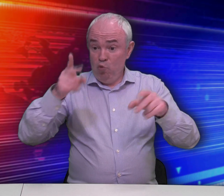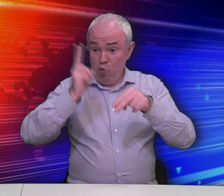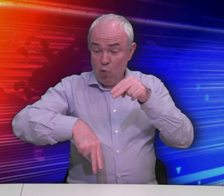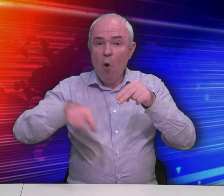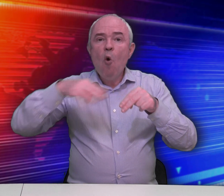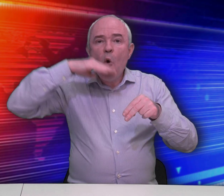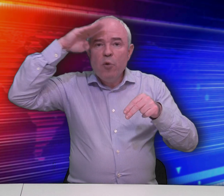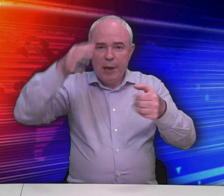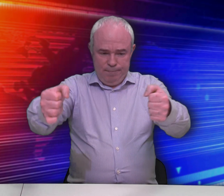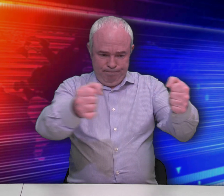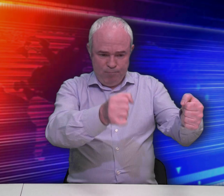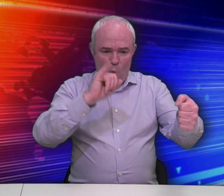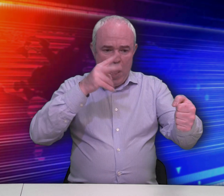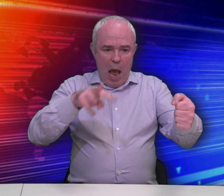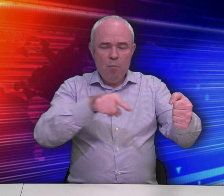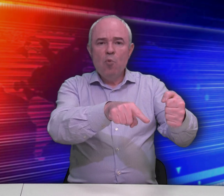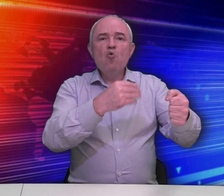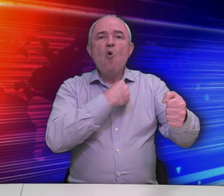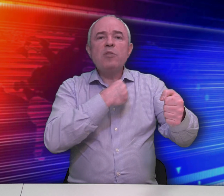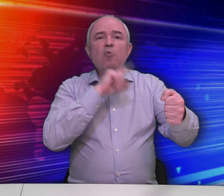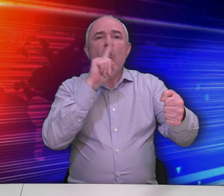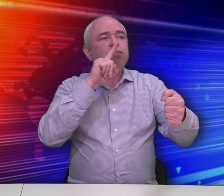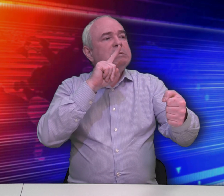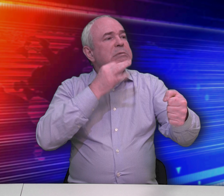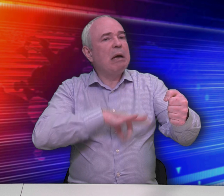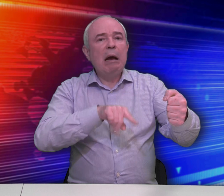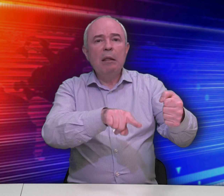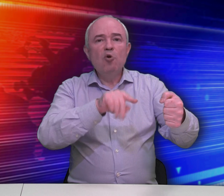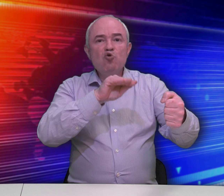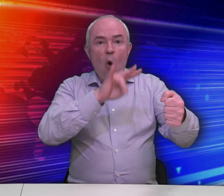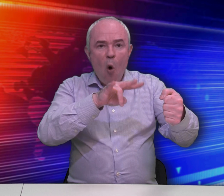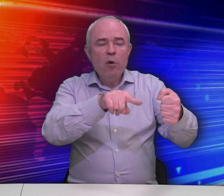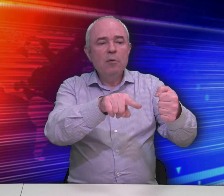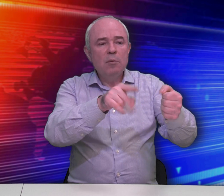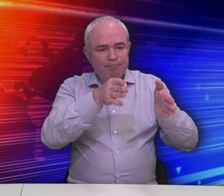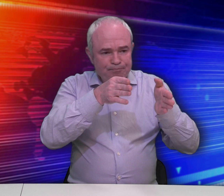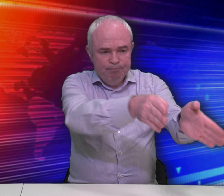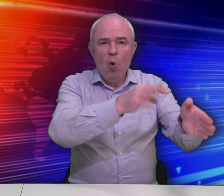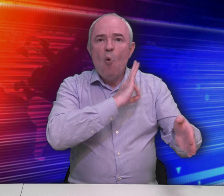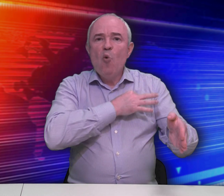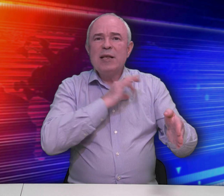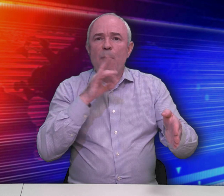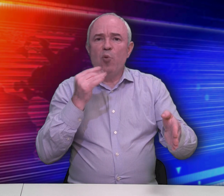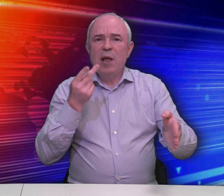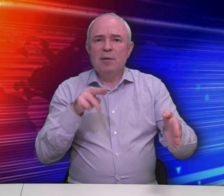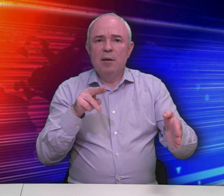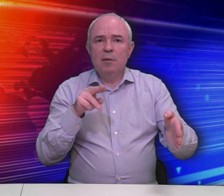Когда Джон окончил школу, его отец Уильям Лоу был настроен на то, чтобы Джон занялся юриспруденцией.